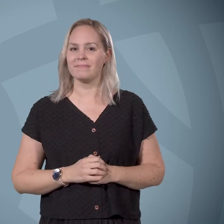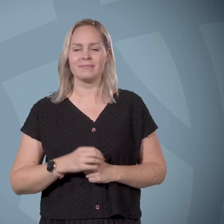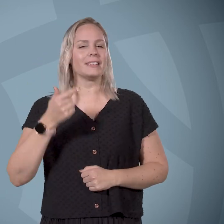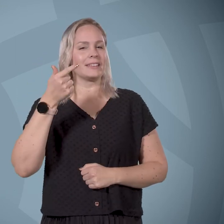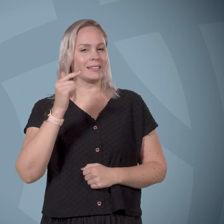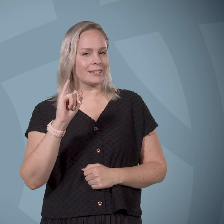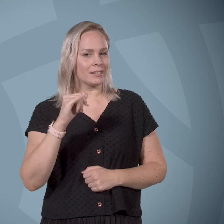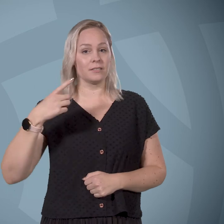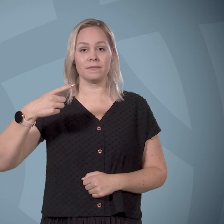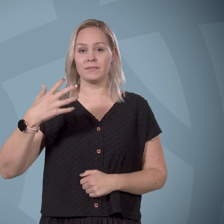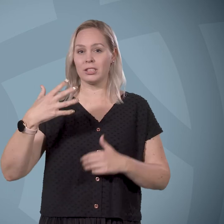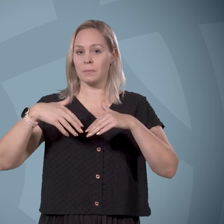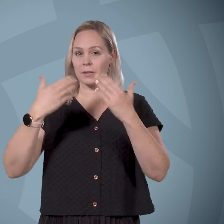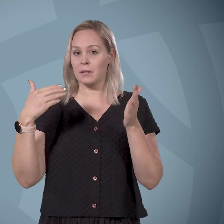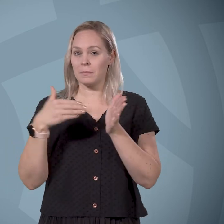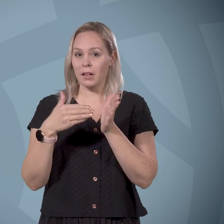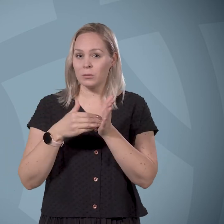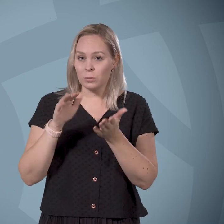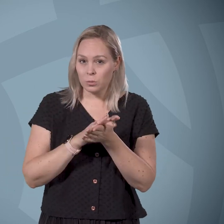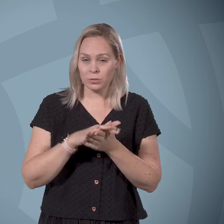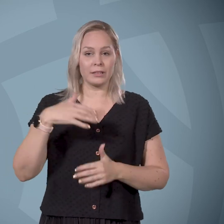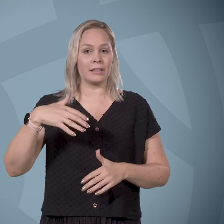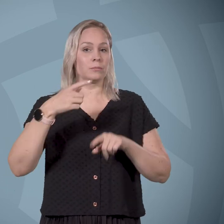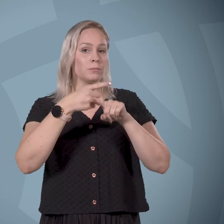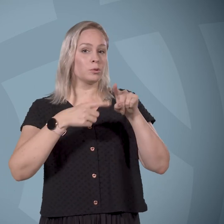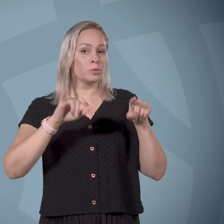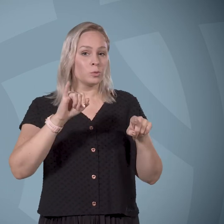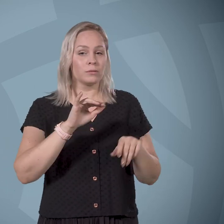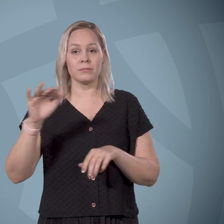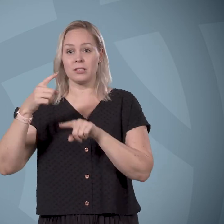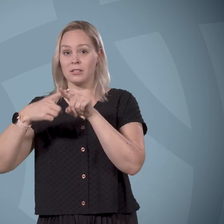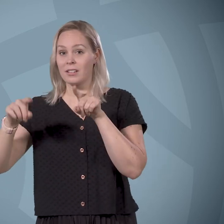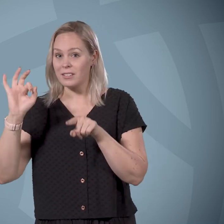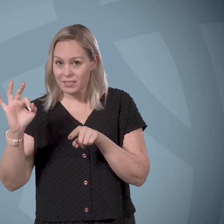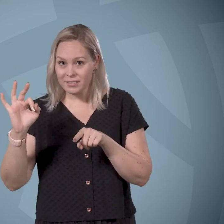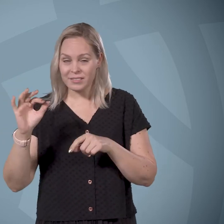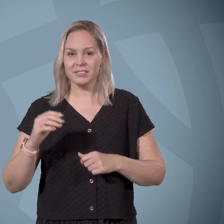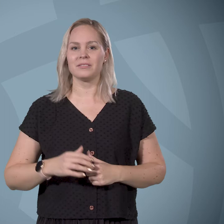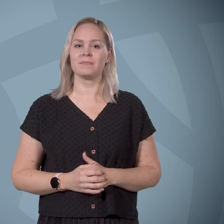Ajankohtana on tiistai 15. marraskuuta klo 17.30-19.30.